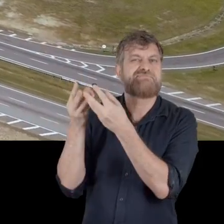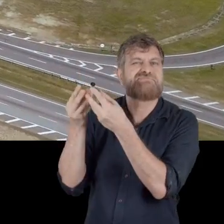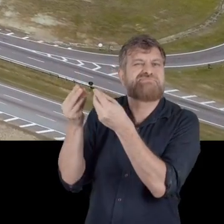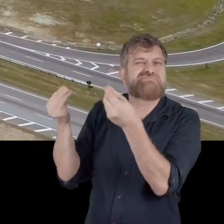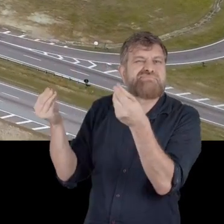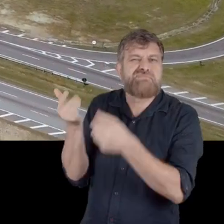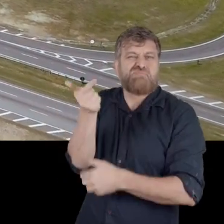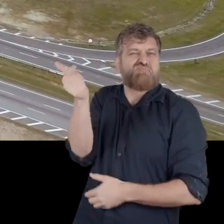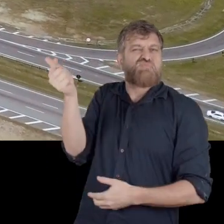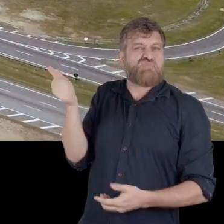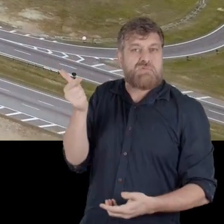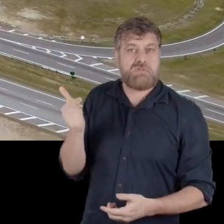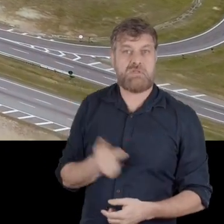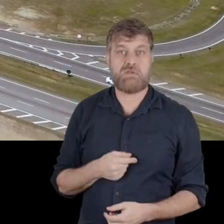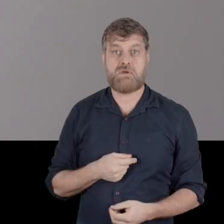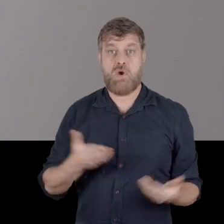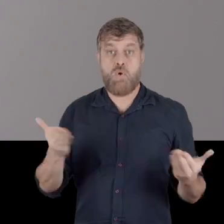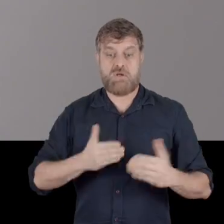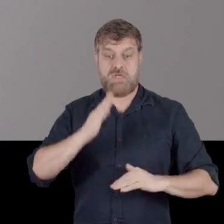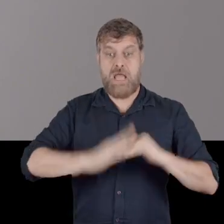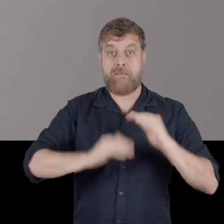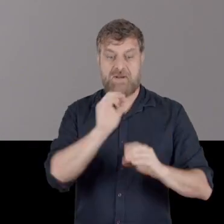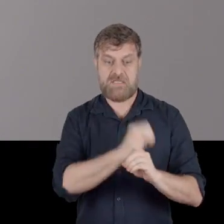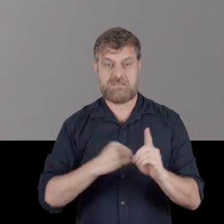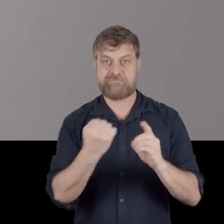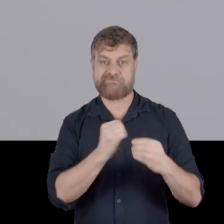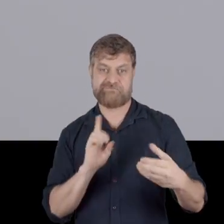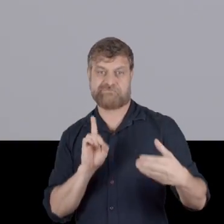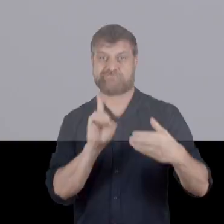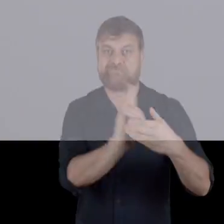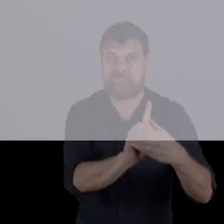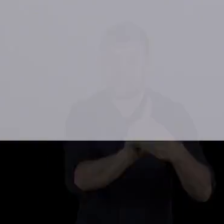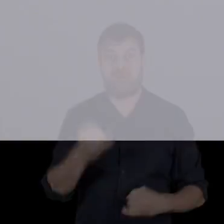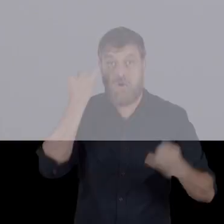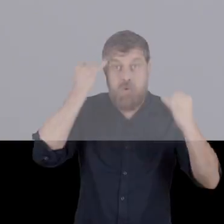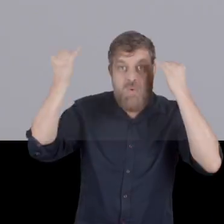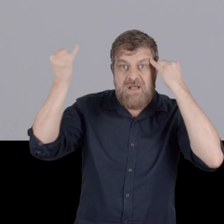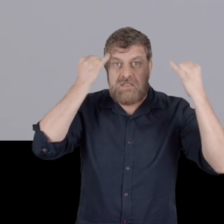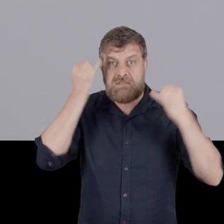A única coisa que existe para o ser humano é o laço social. Os ideais estão abalados.